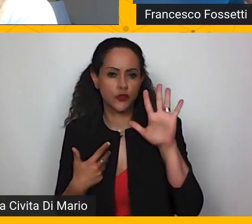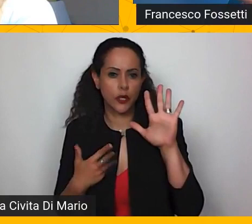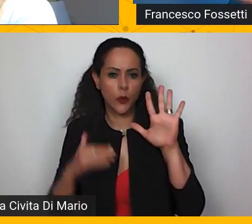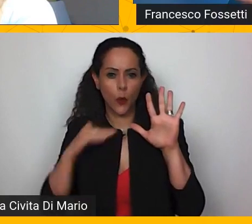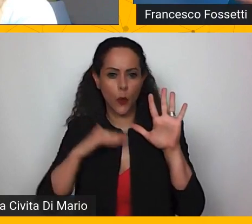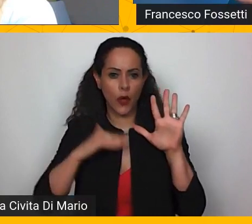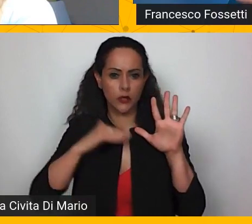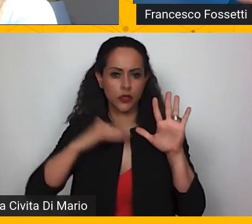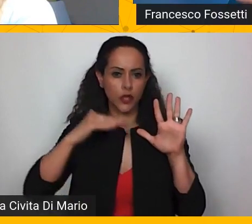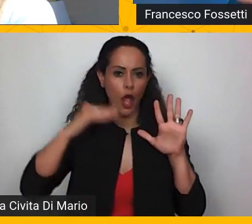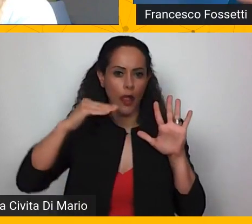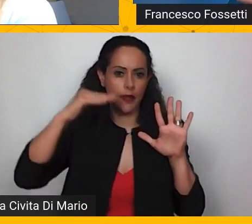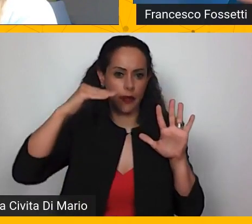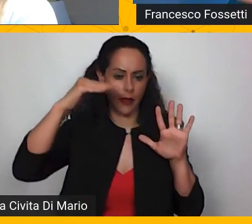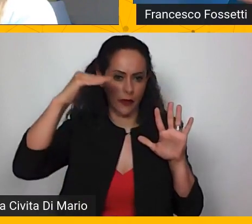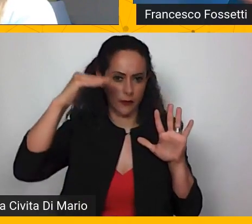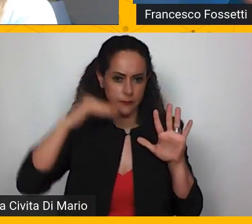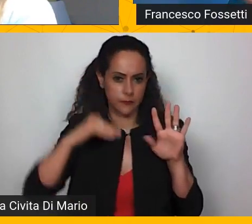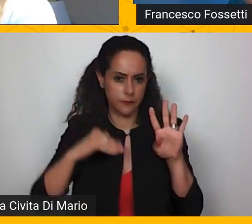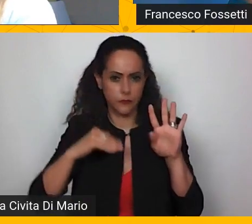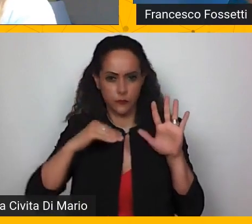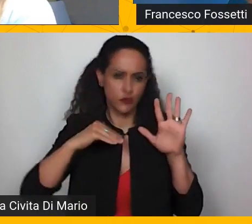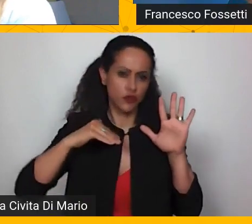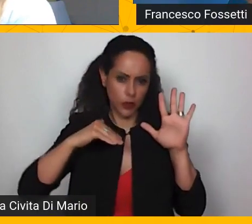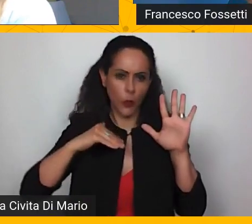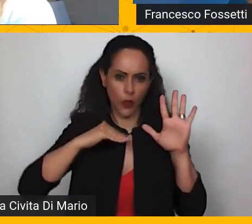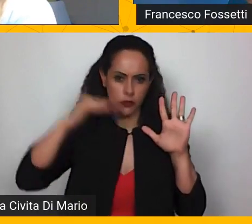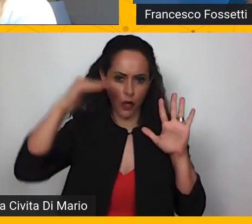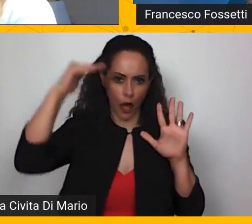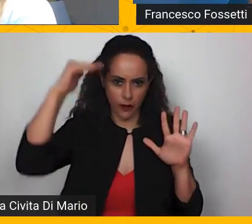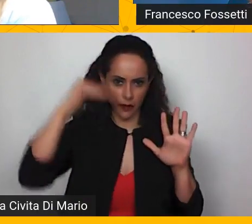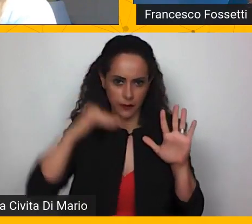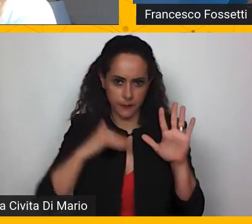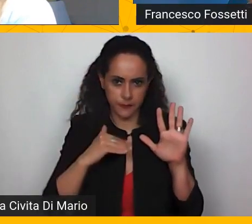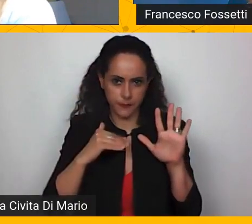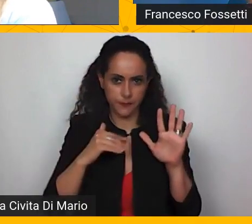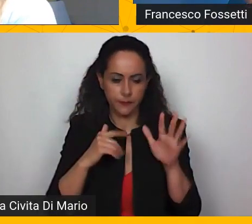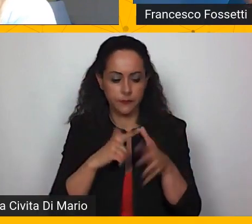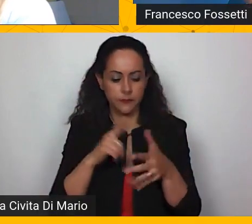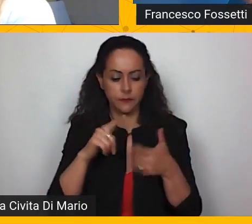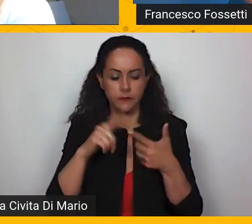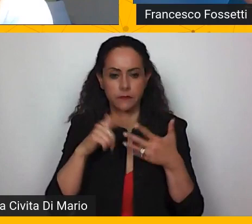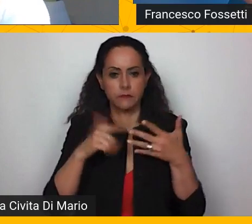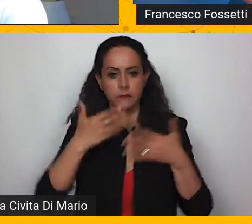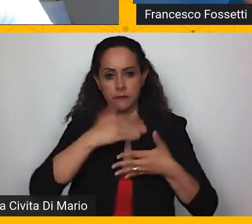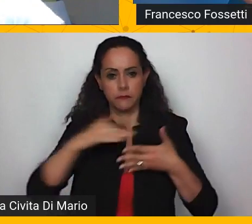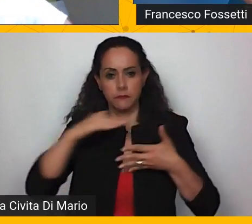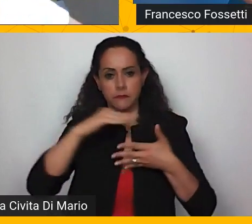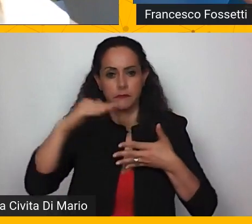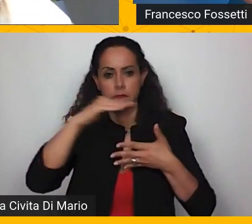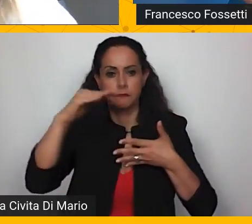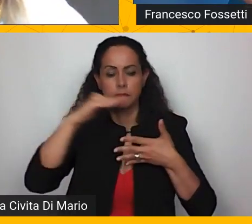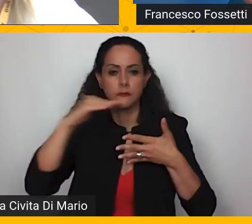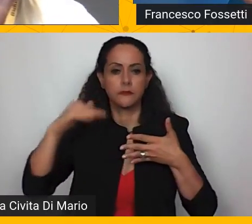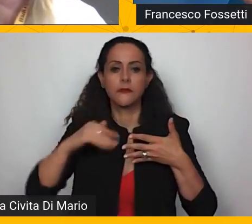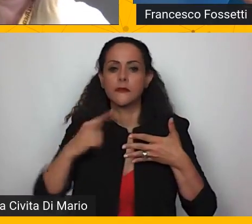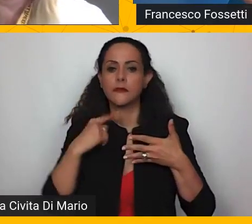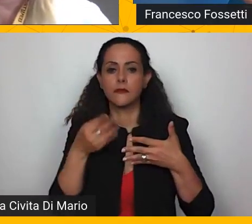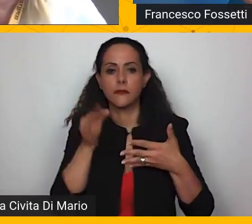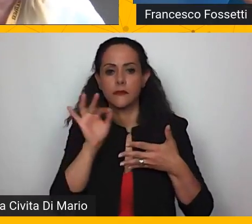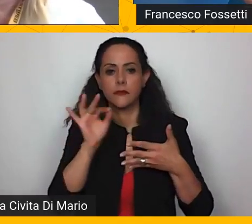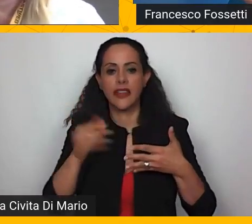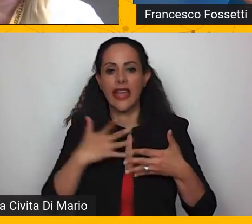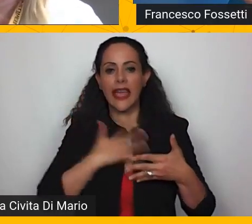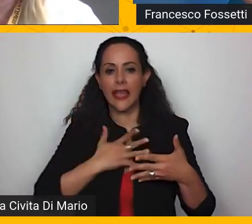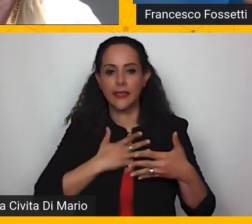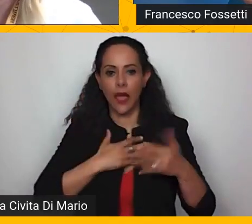cinque soglie cinque soglie eh